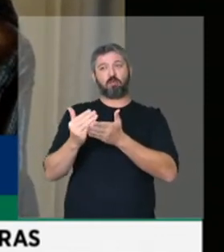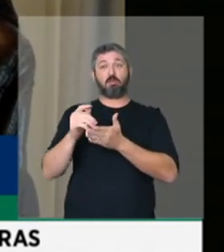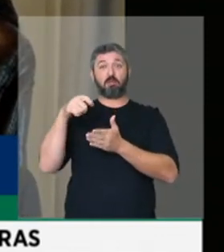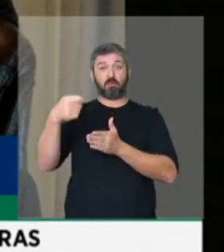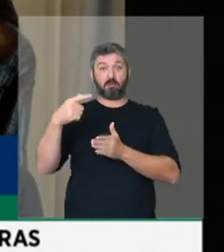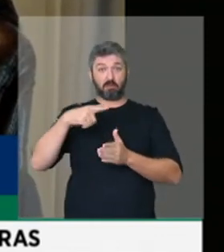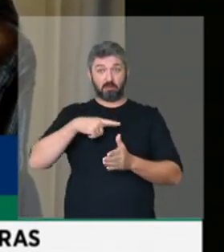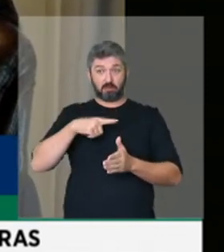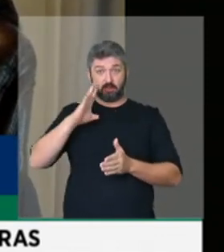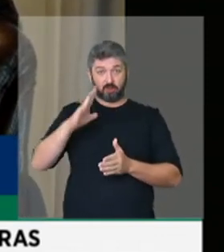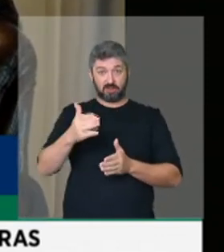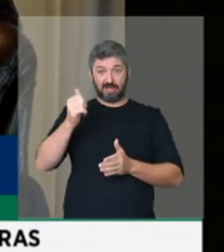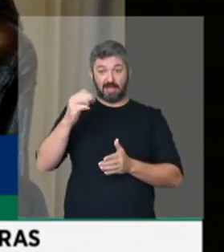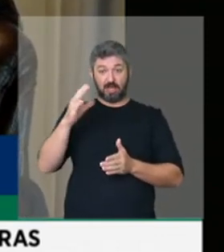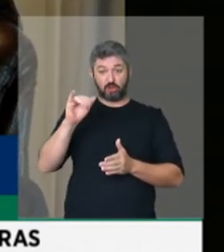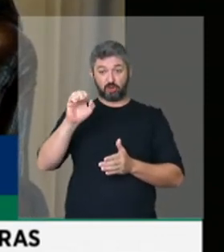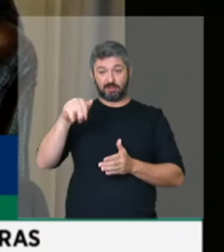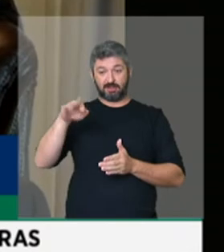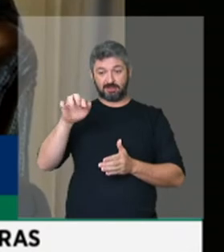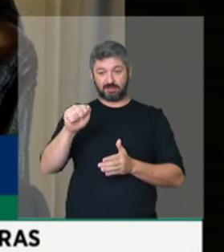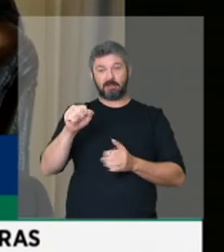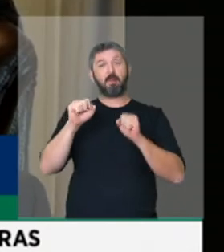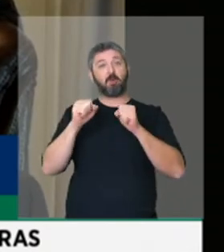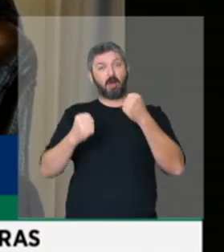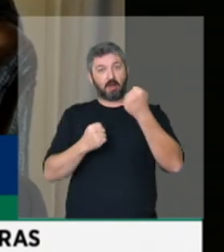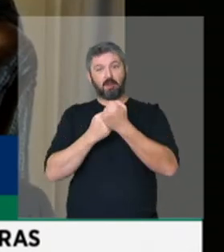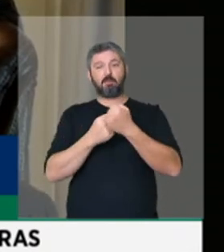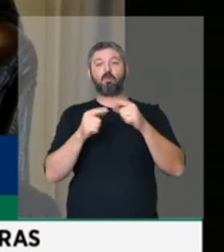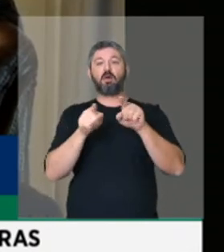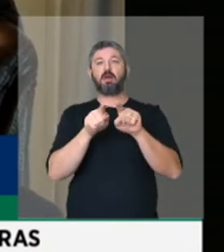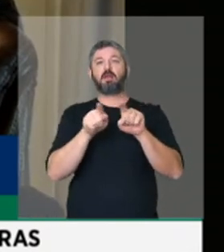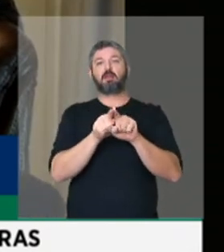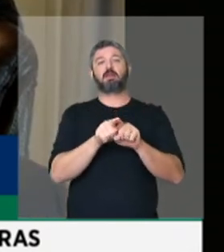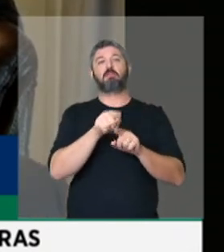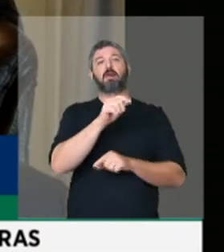O DIA TIVERAM MAIS DE 5%. ISSO QUER DIZER QUE O MERCADO ACEITA E É UMA DESESTATIZAÇÃO. ESTAREMOS